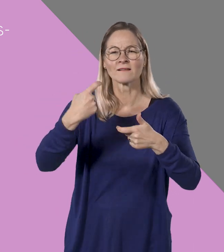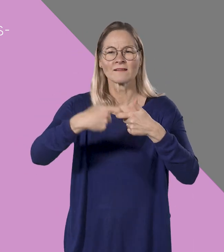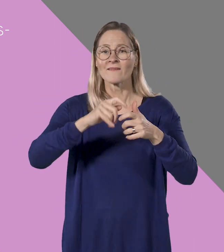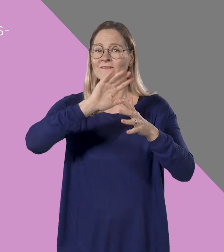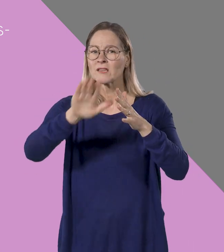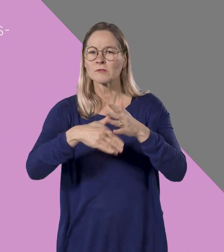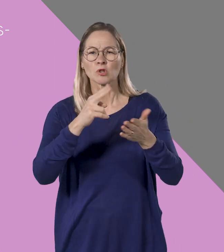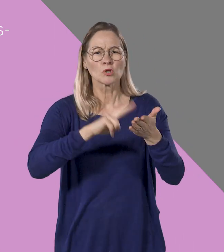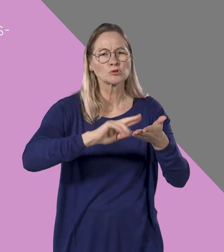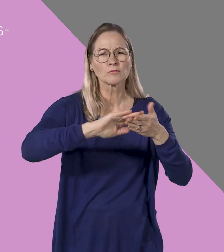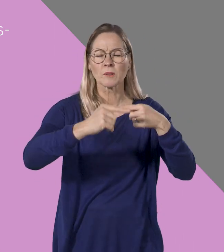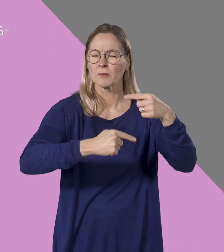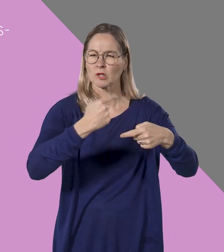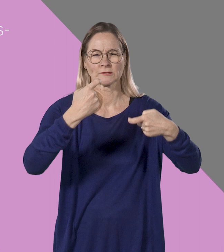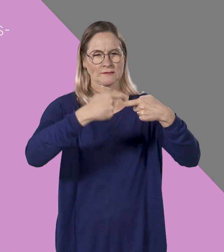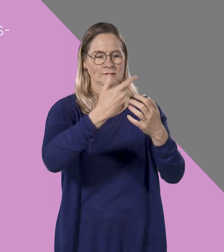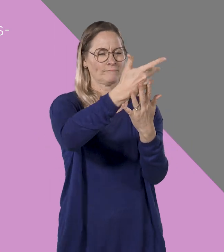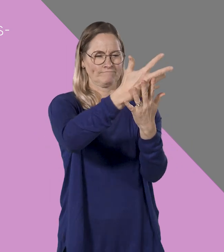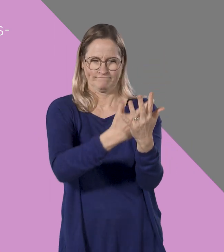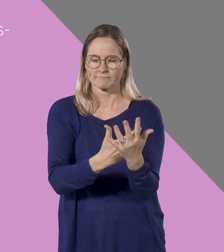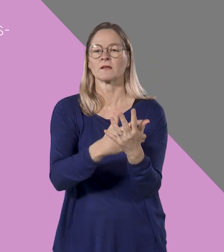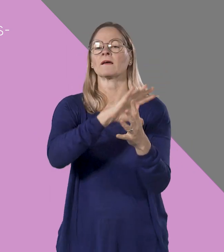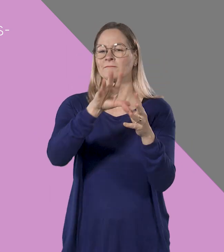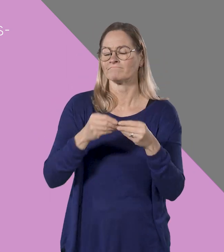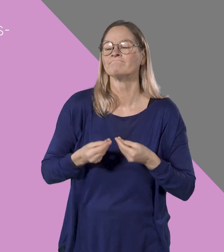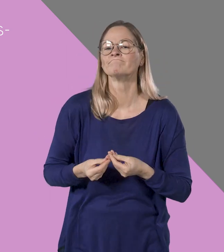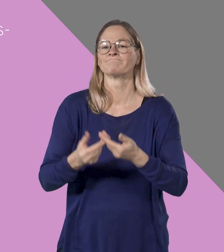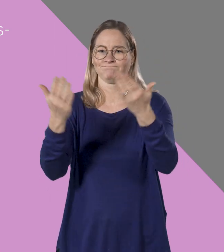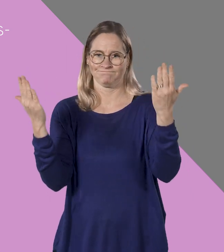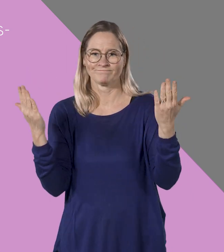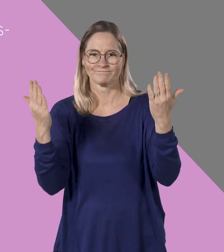viittomakielisten totuus- ja sovintoprosessia koskien.